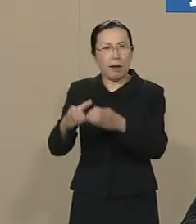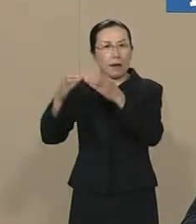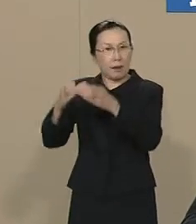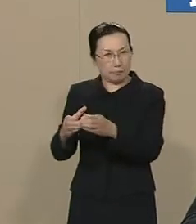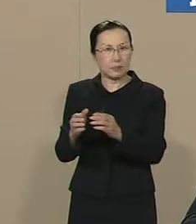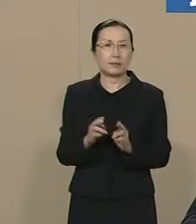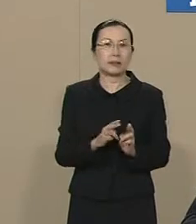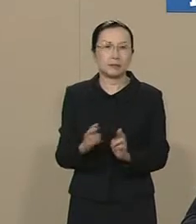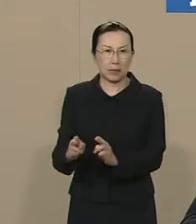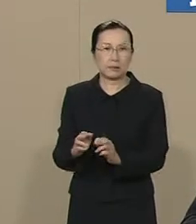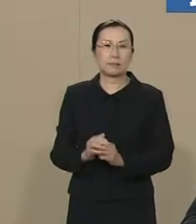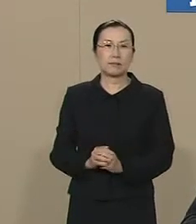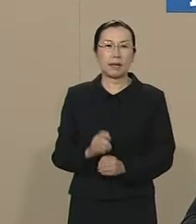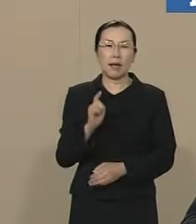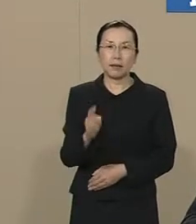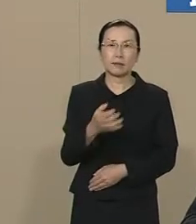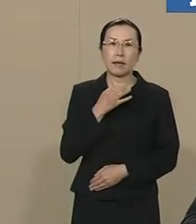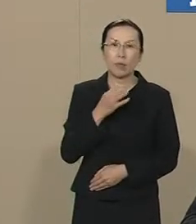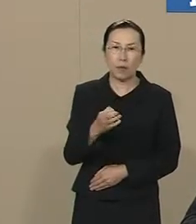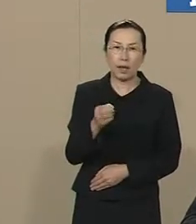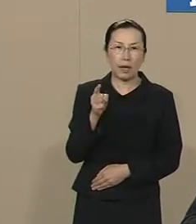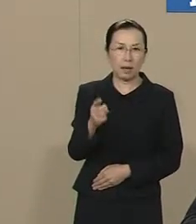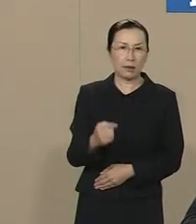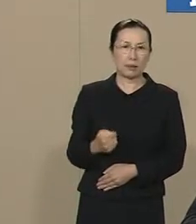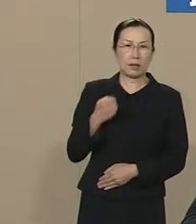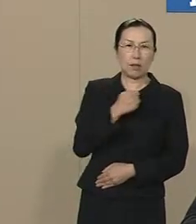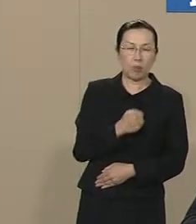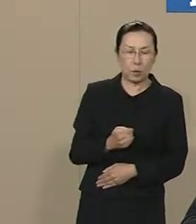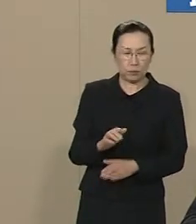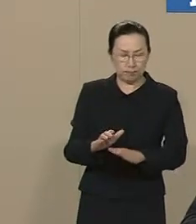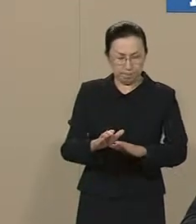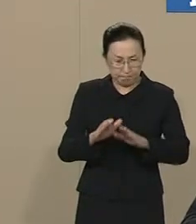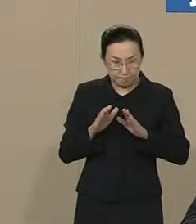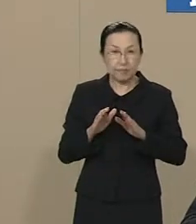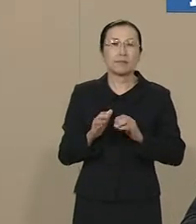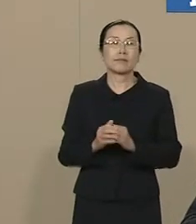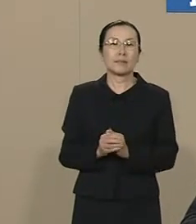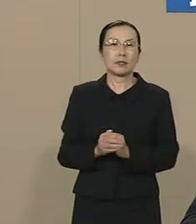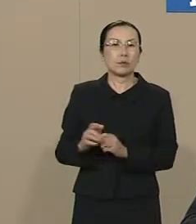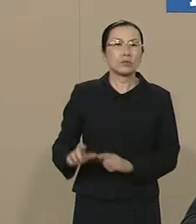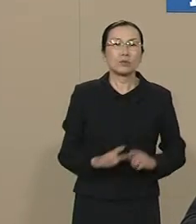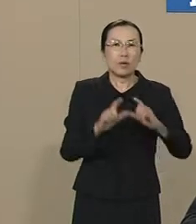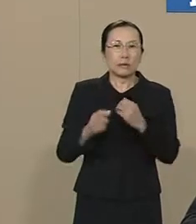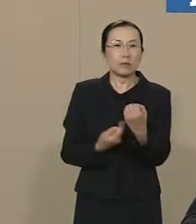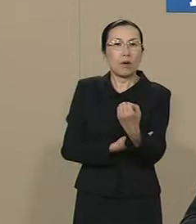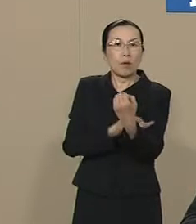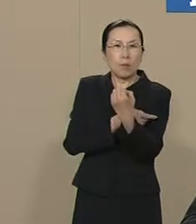あなたの声､あなたの想いを 嚙みしめて､ ｢暮らしを守る力になる｡｣